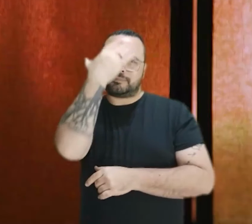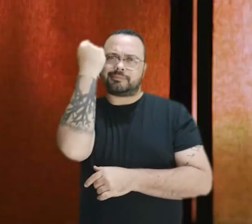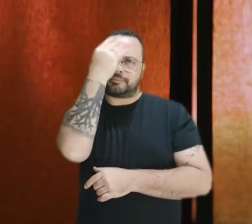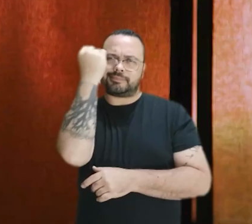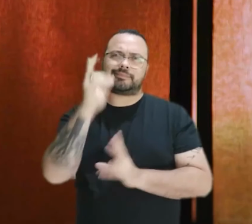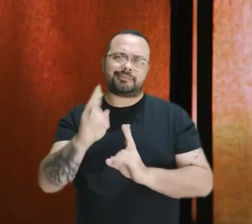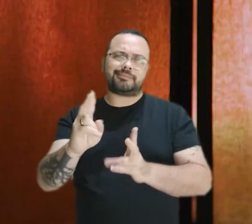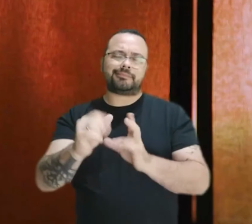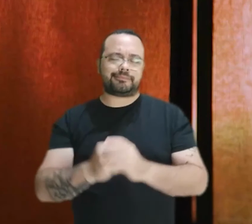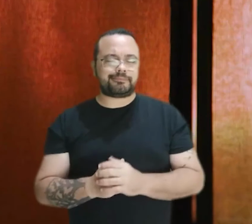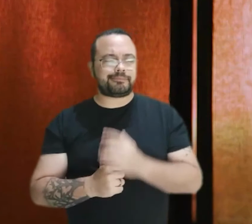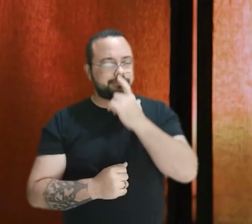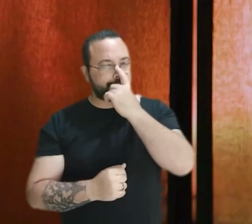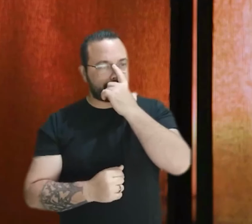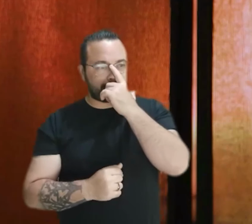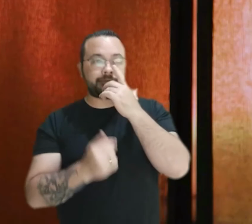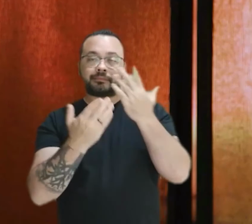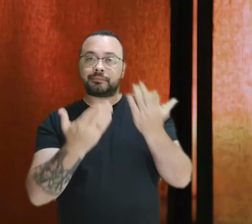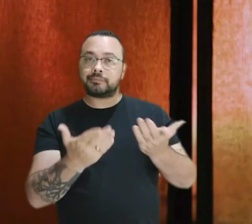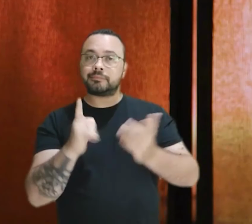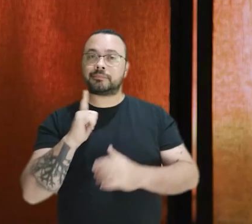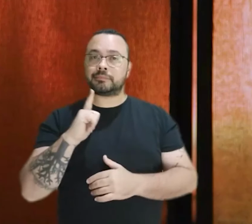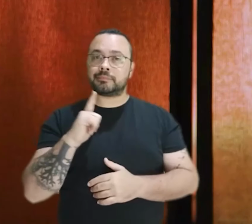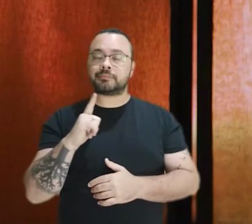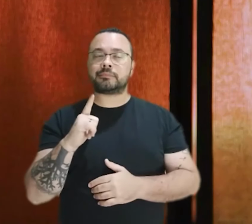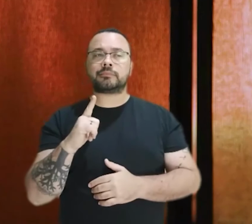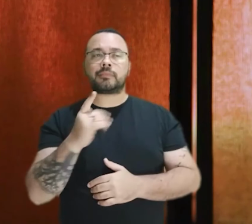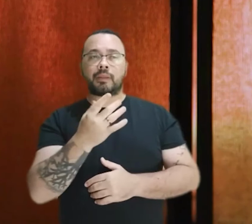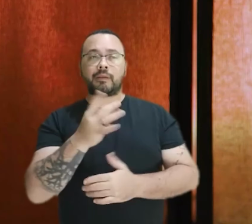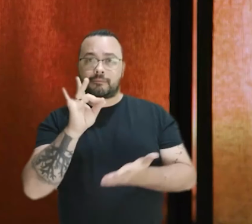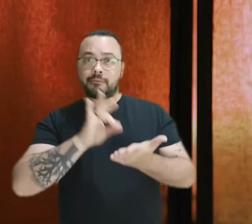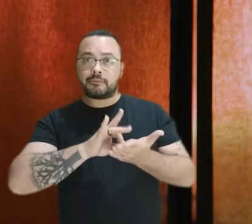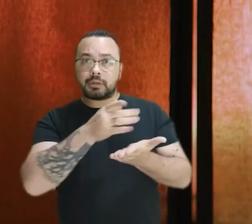Pra além dessa coisa dos lapsos, da realidade, da memória,